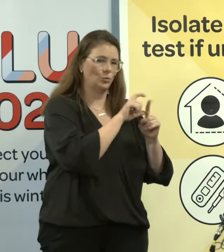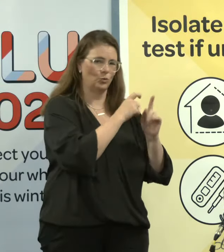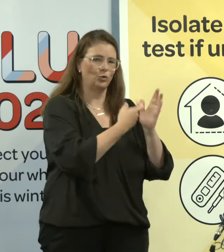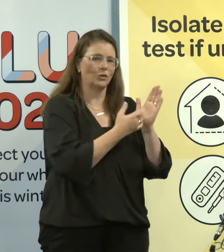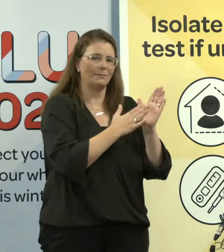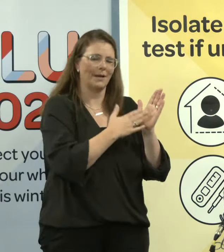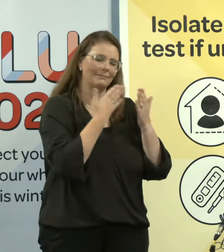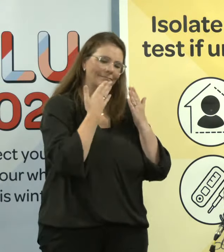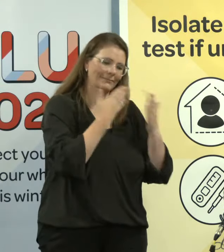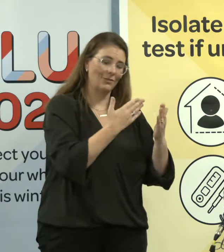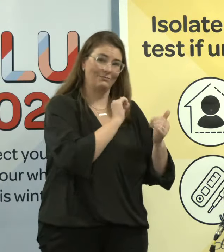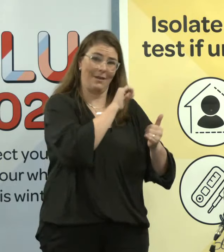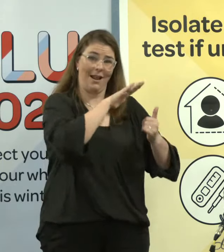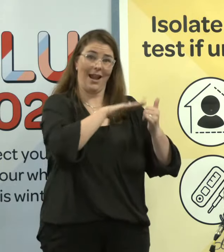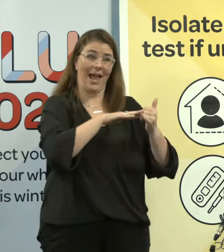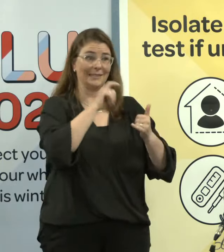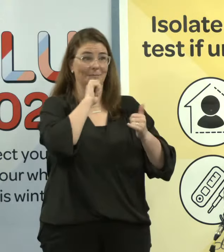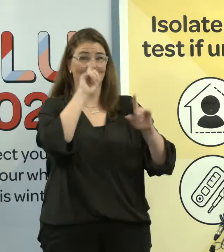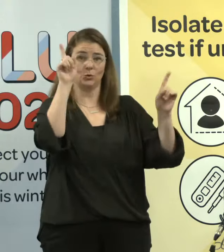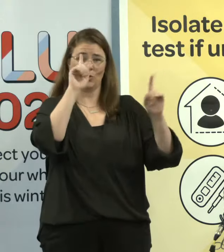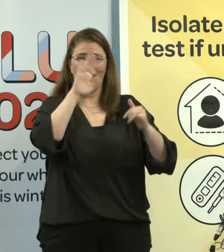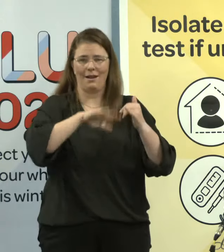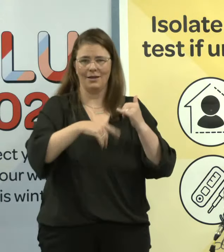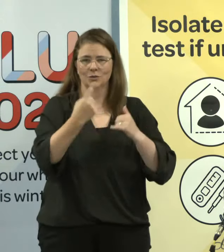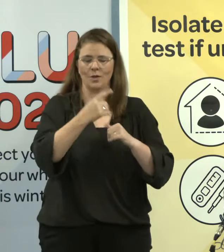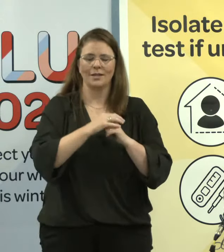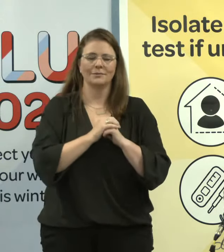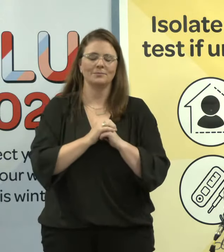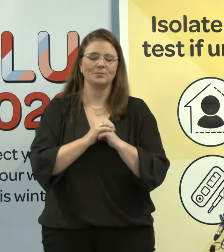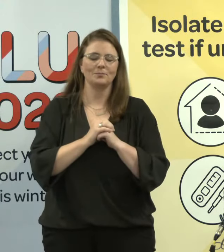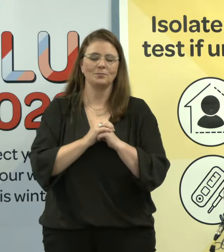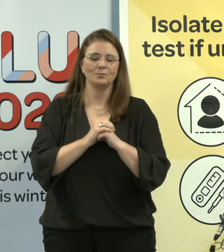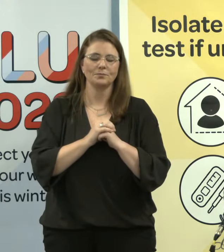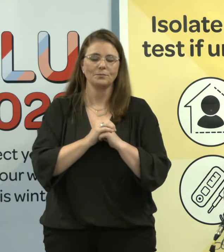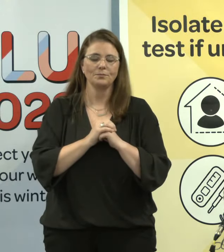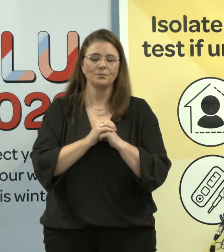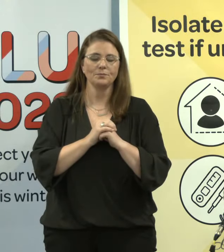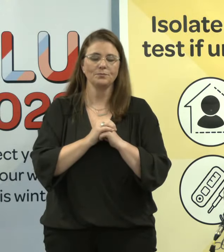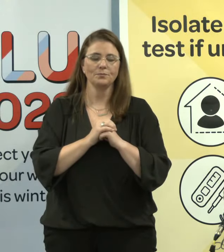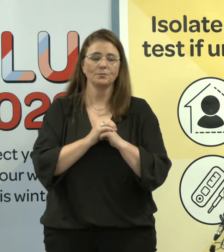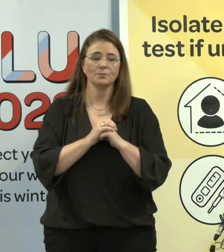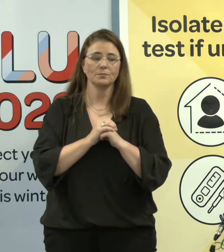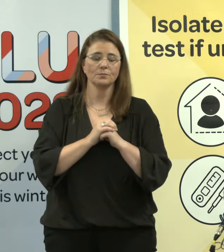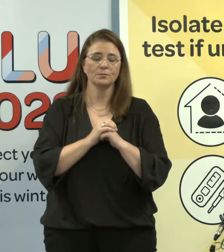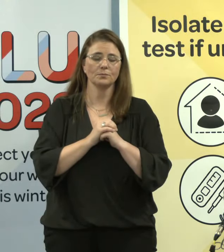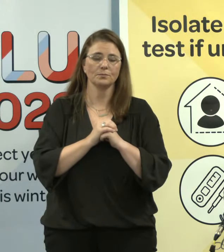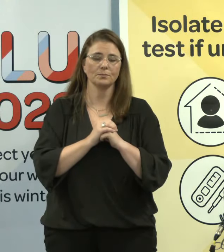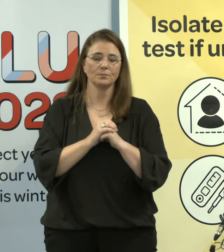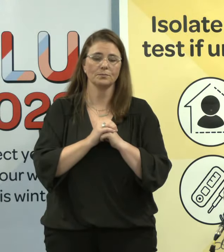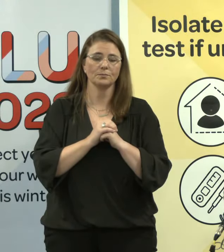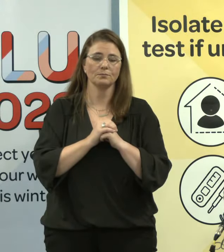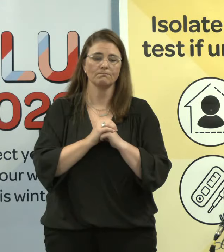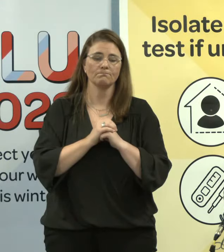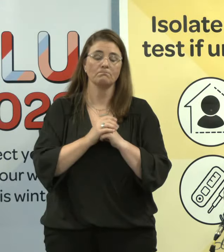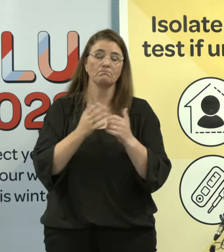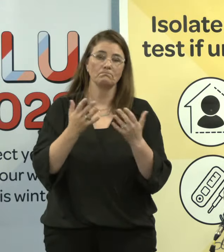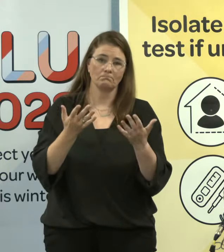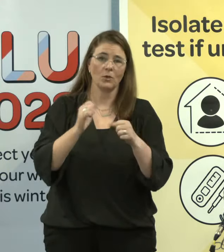i mua tonu i te tapahi i nga patai e rua, ka hiahia ahau ki